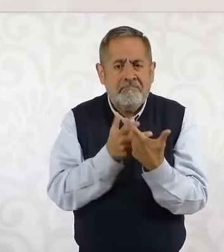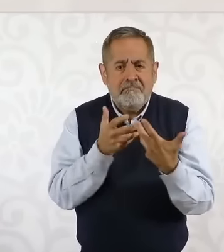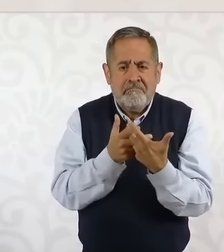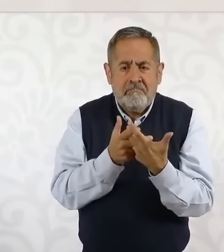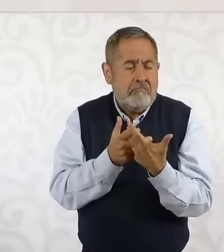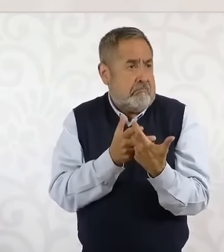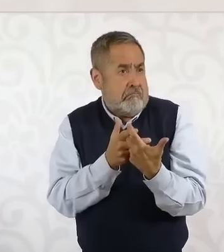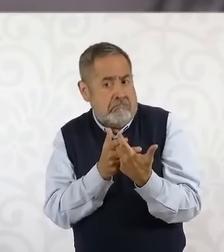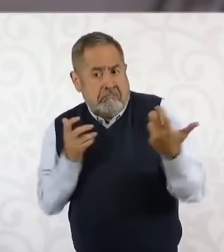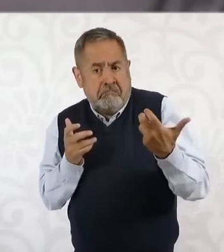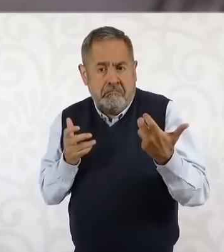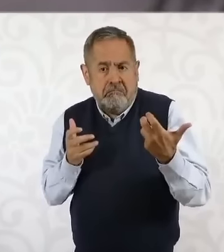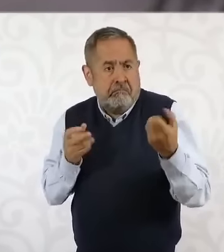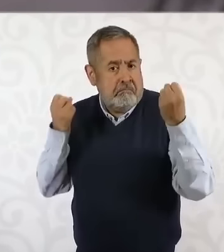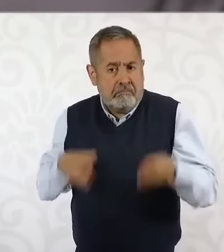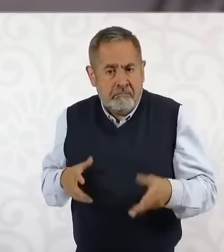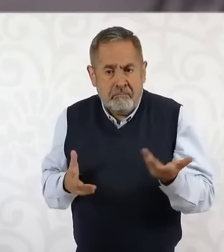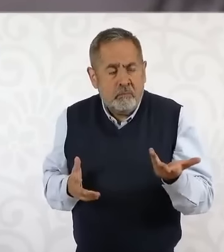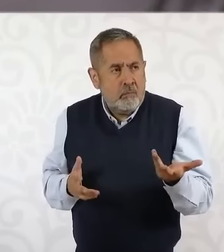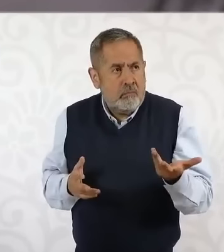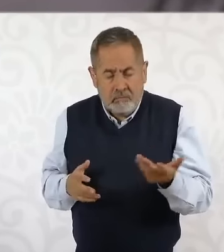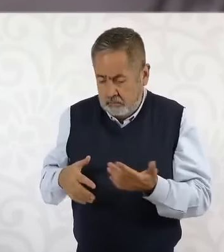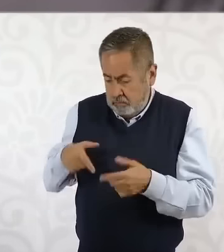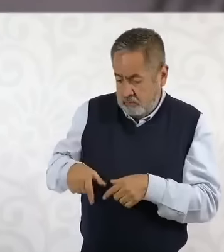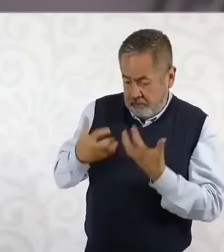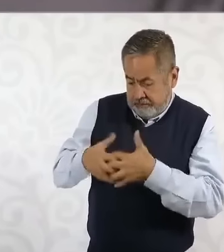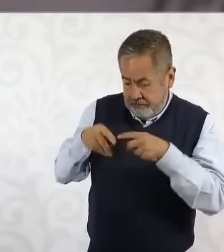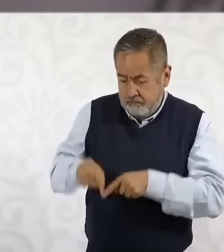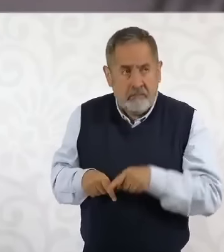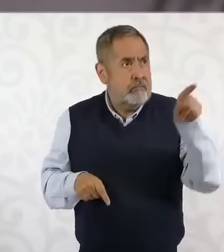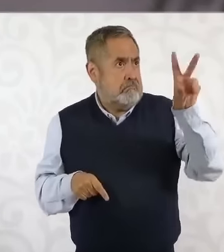que se fabrique algo aquí no quiere decir que allá no se fabrica. Como hemos dicho, hay muchas